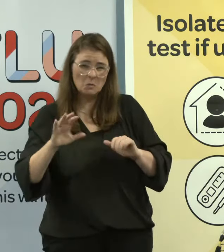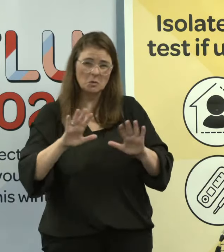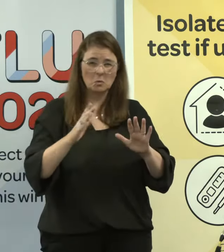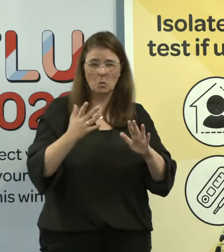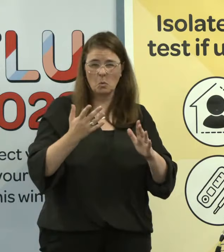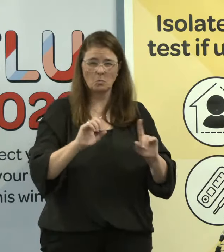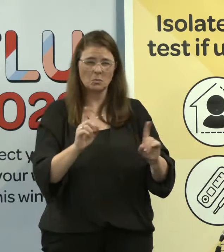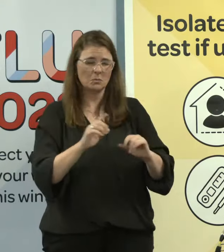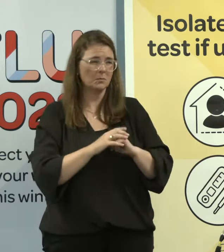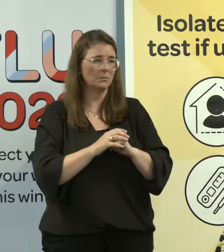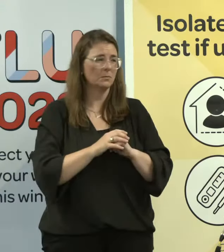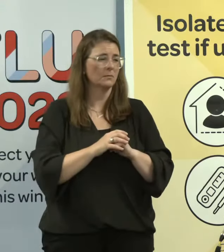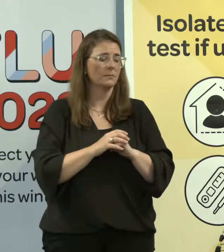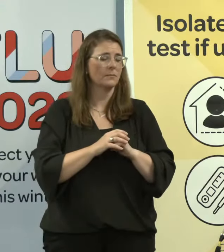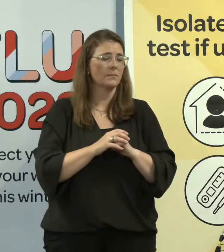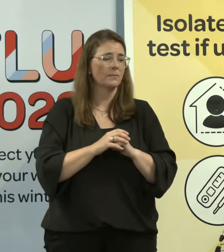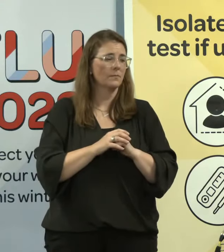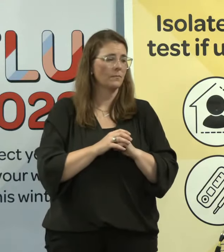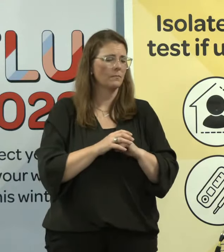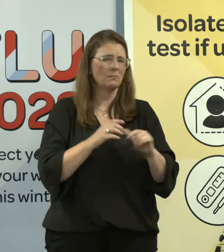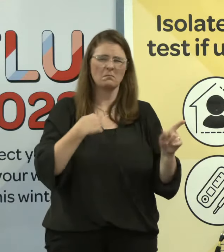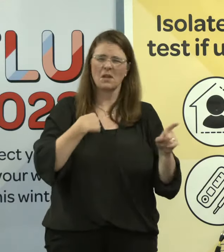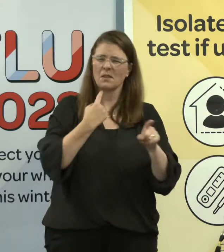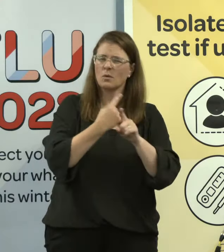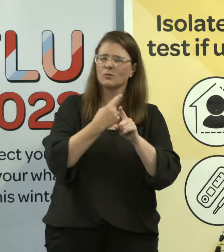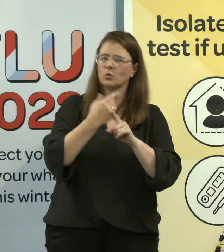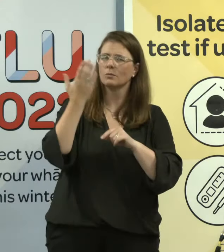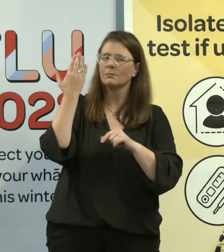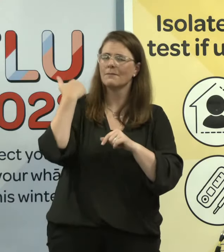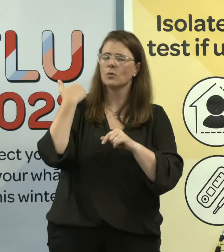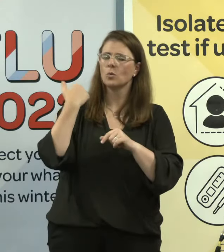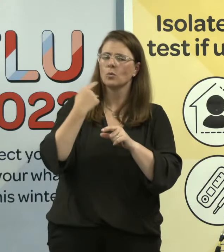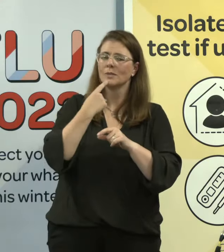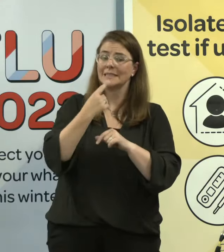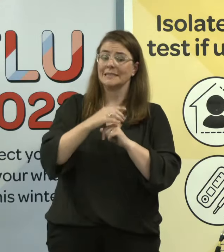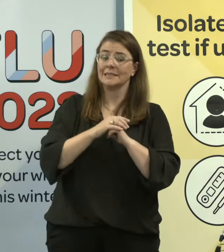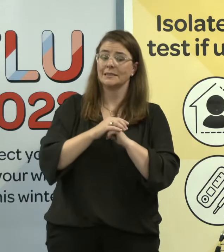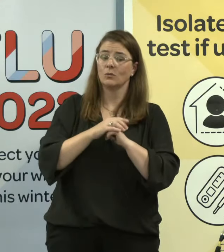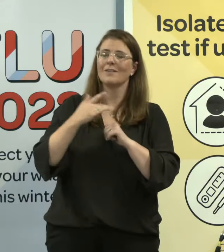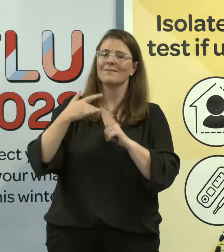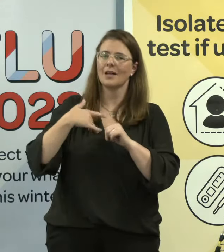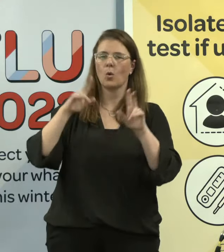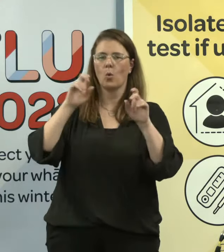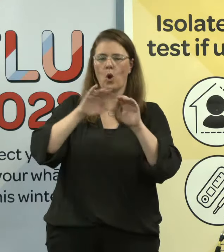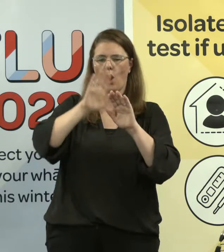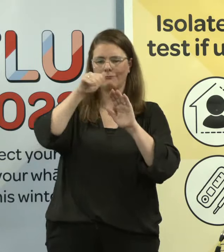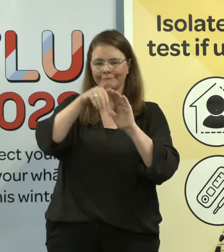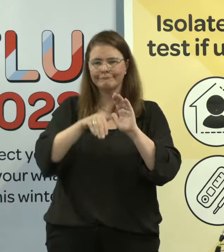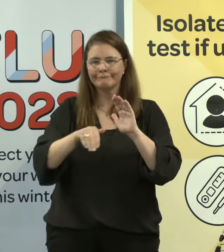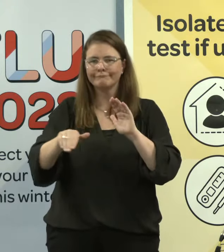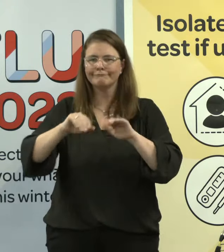nga nama keehi o ia ra whakamua,